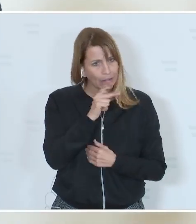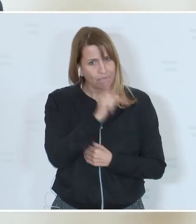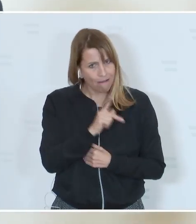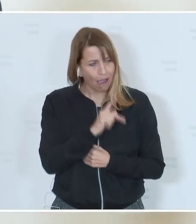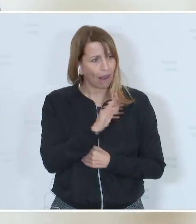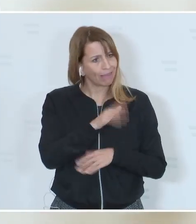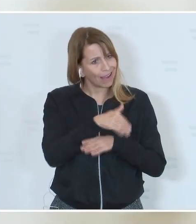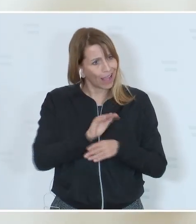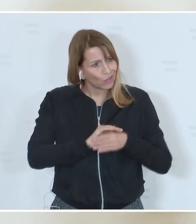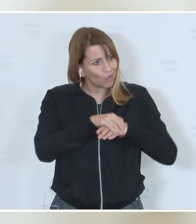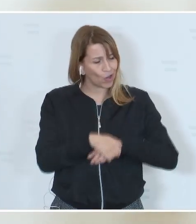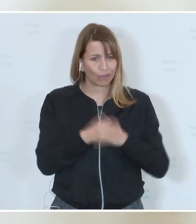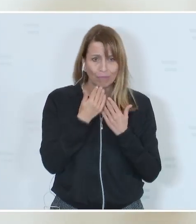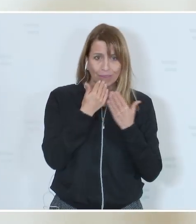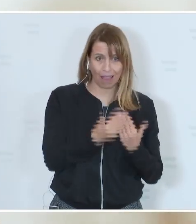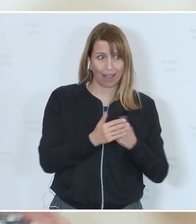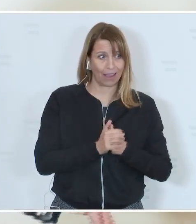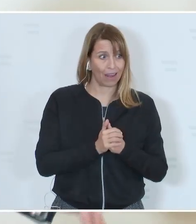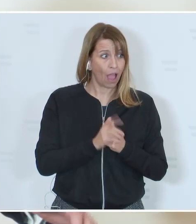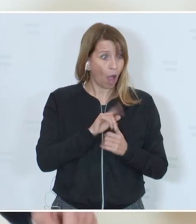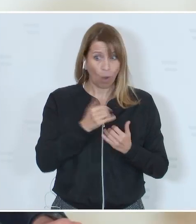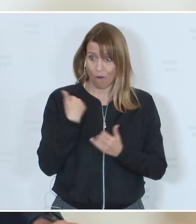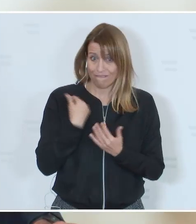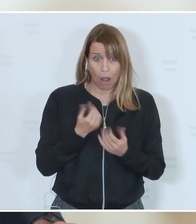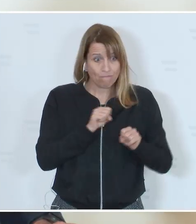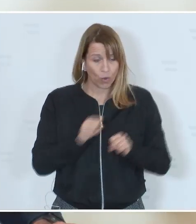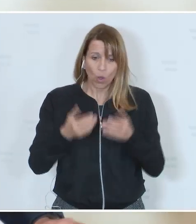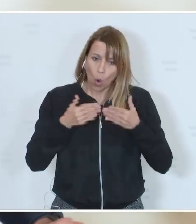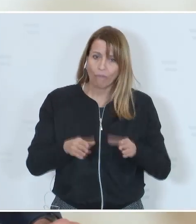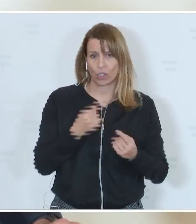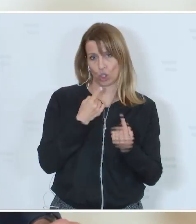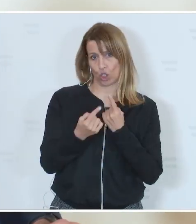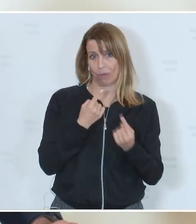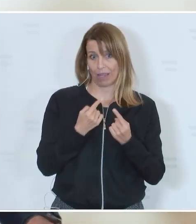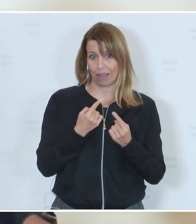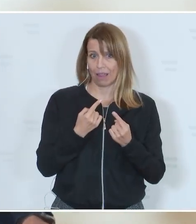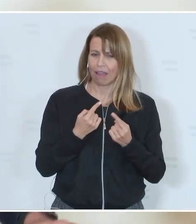aber auch für die Gelegenheit, offene Gespräche zu führen, unter Freunden hier in Wien. Ich bin mir